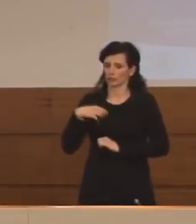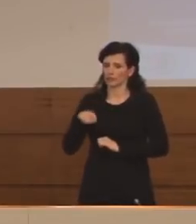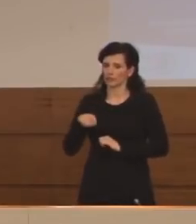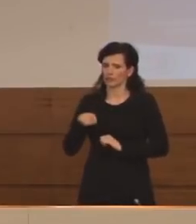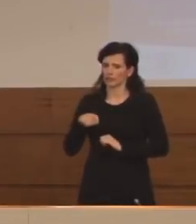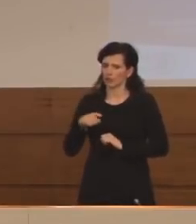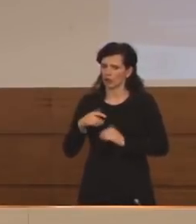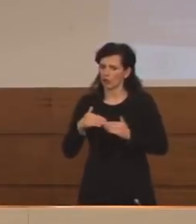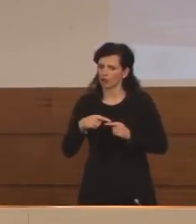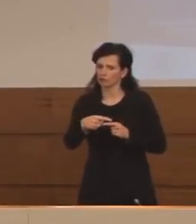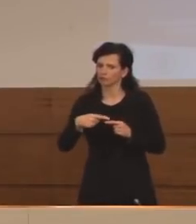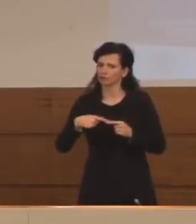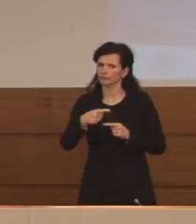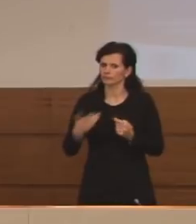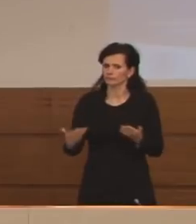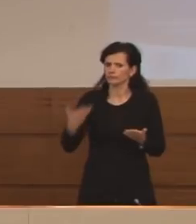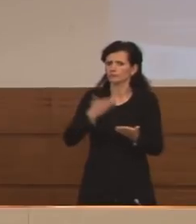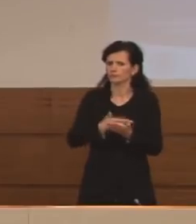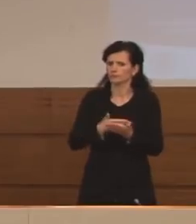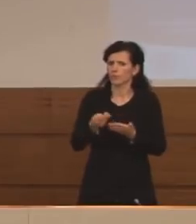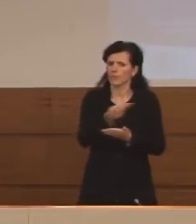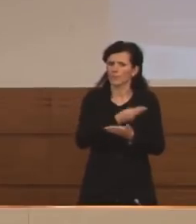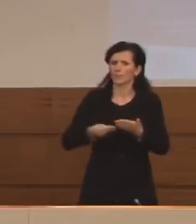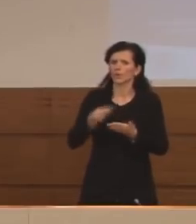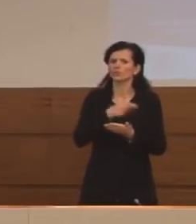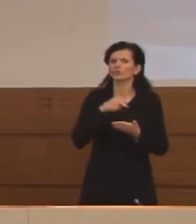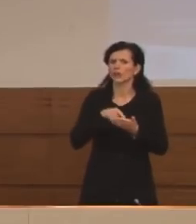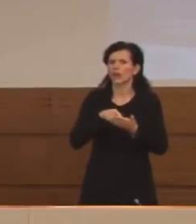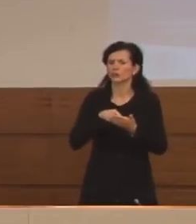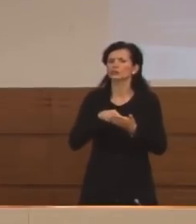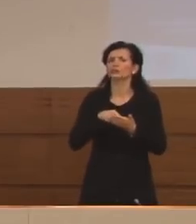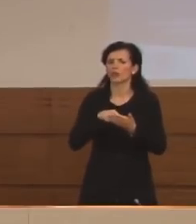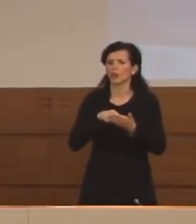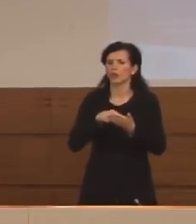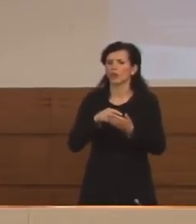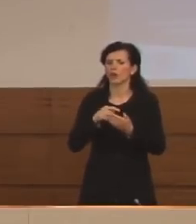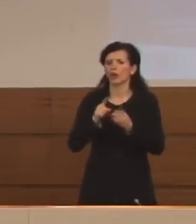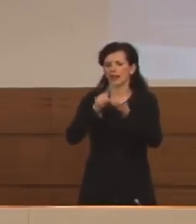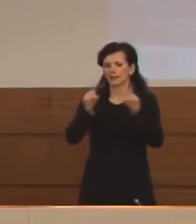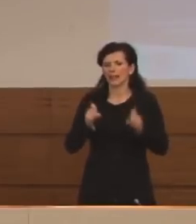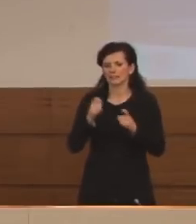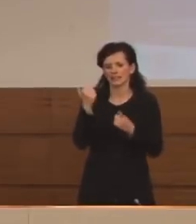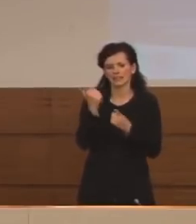il prgetto sull'utilizzo dei test sierologici. Se ci può anticipare qualcosa.